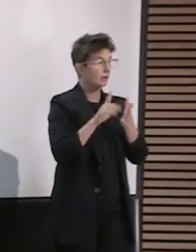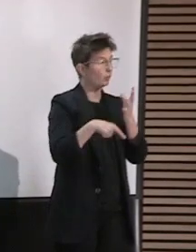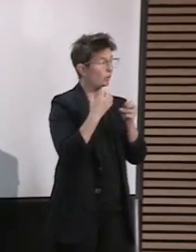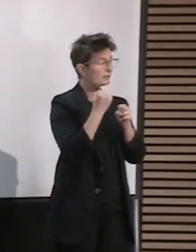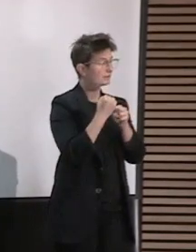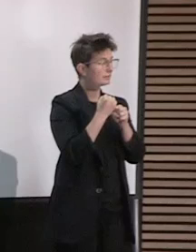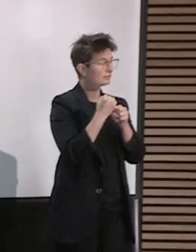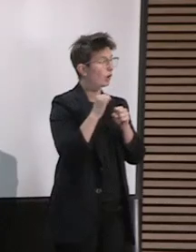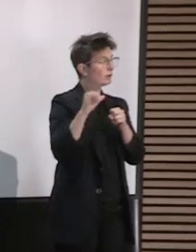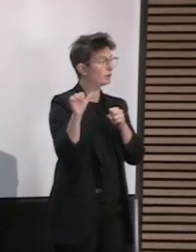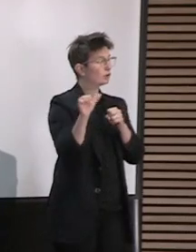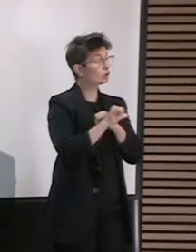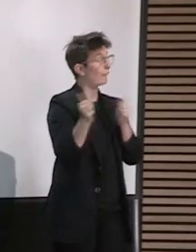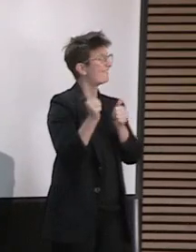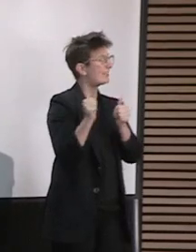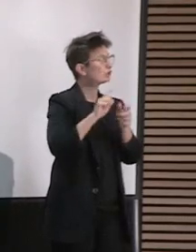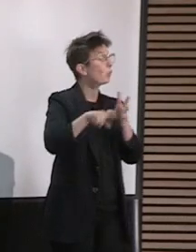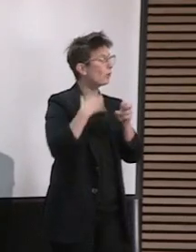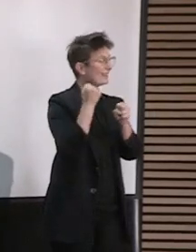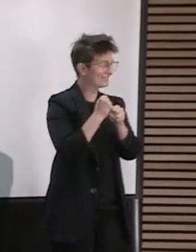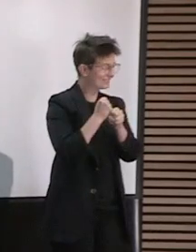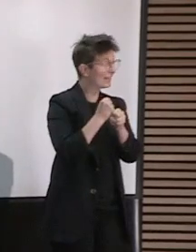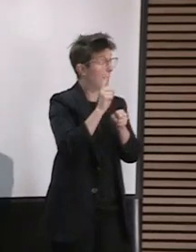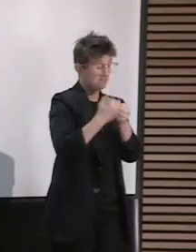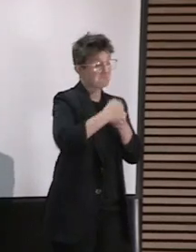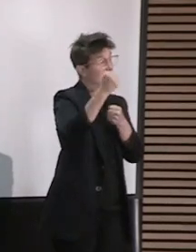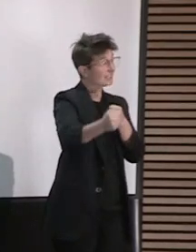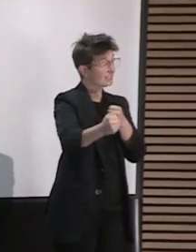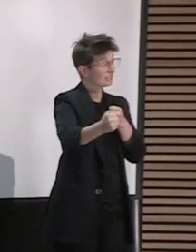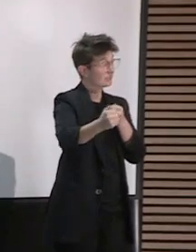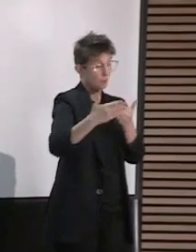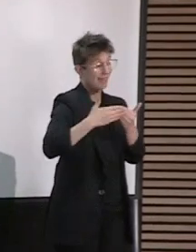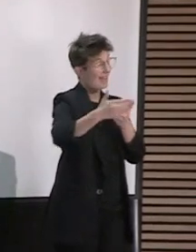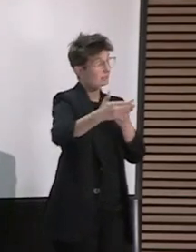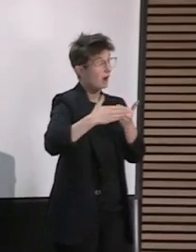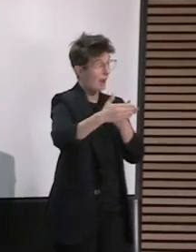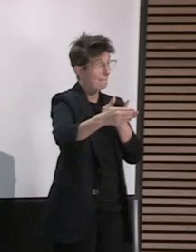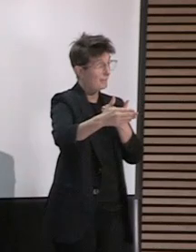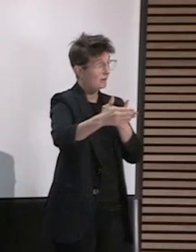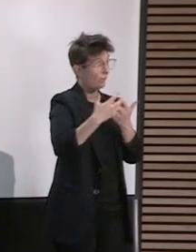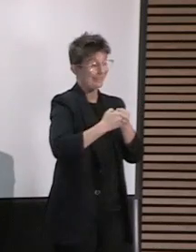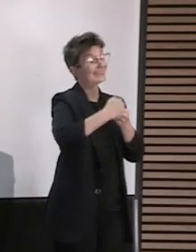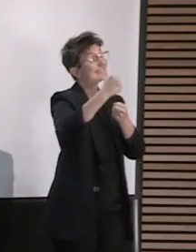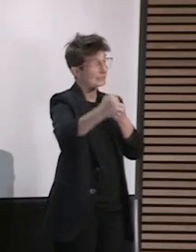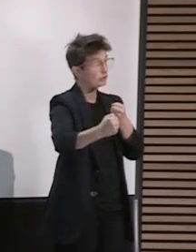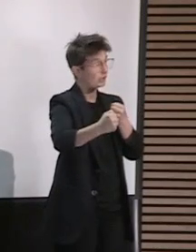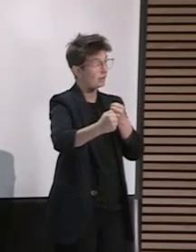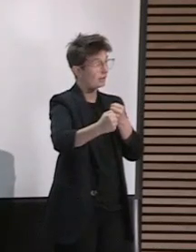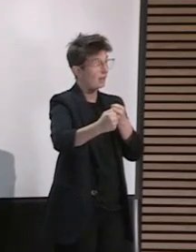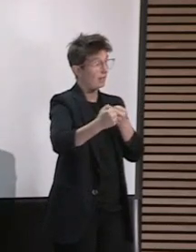nga utu. Kua tiimata te utu mo te utu taake mai i te 5 o Akuhata. Ko nga kamupene i